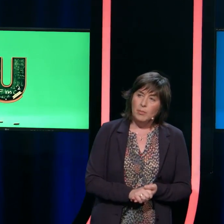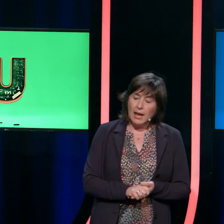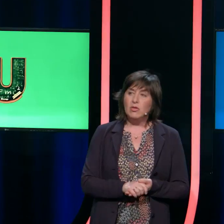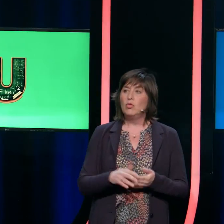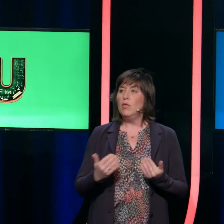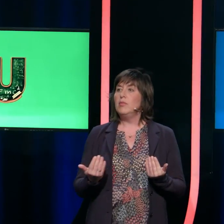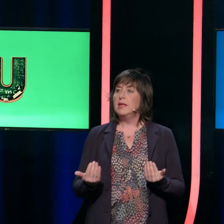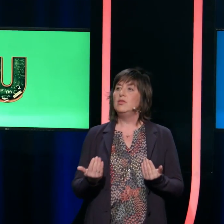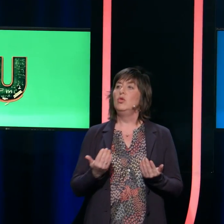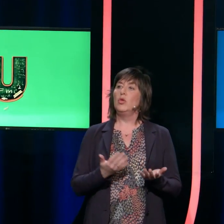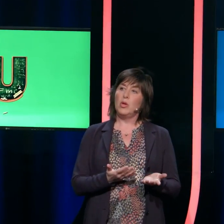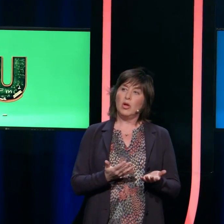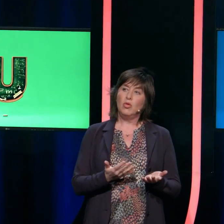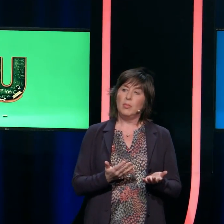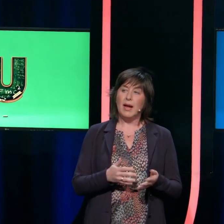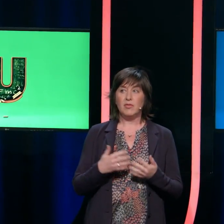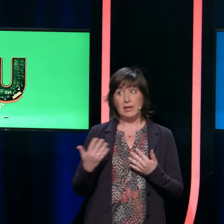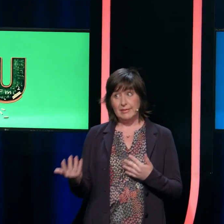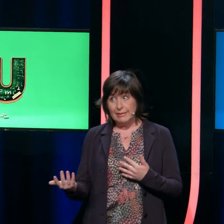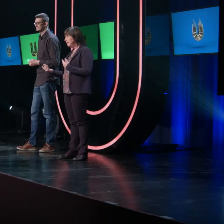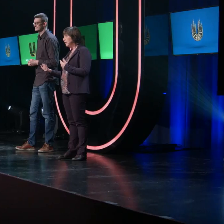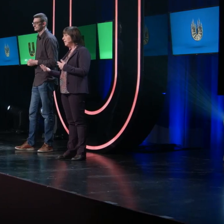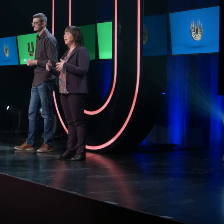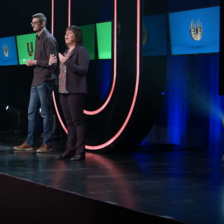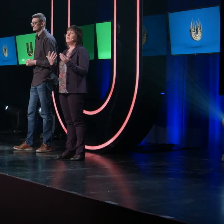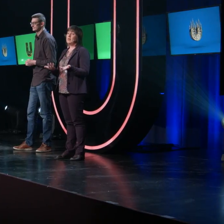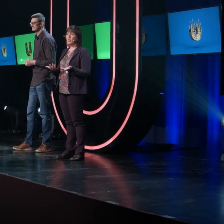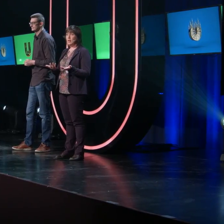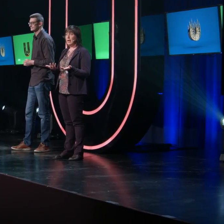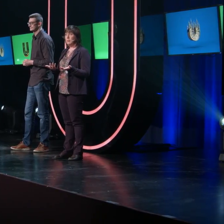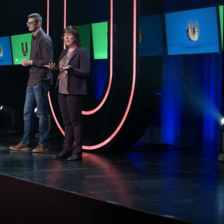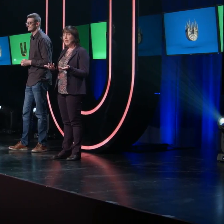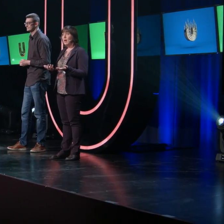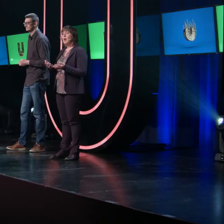omdat dove mensen nu gebruik kunnen maken van het internet en van sociale media,